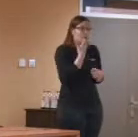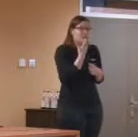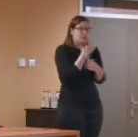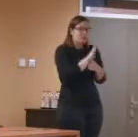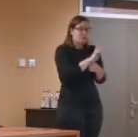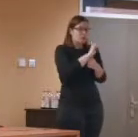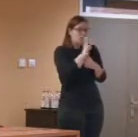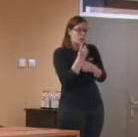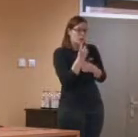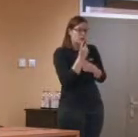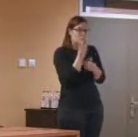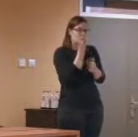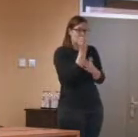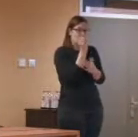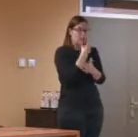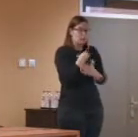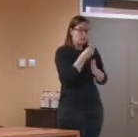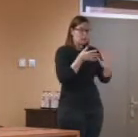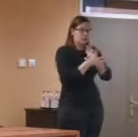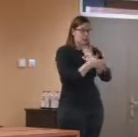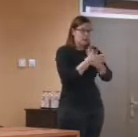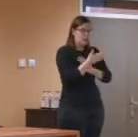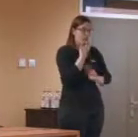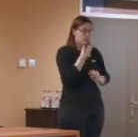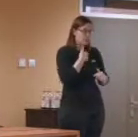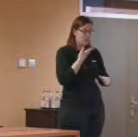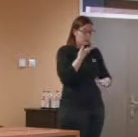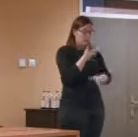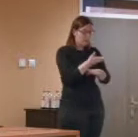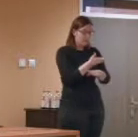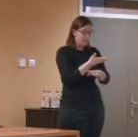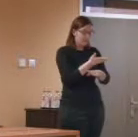explicar. Yo fui a una sesión